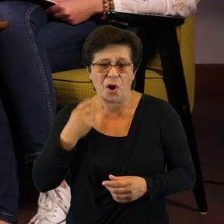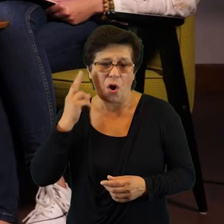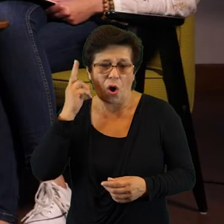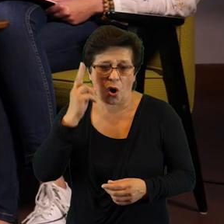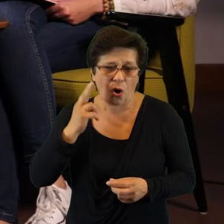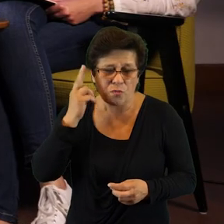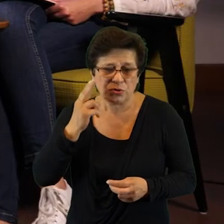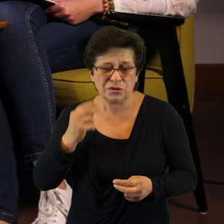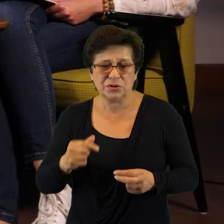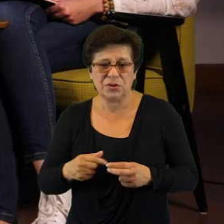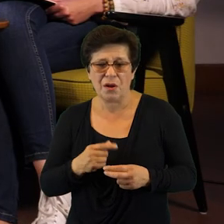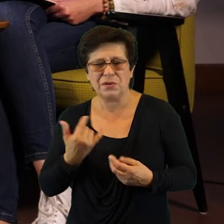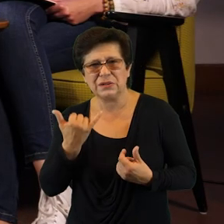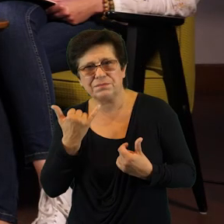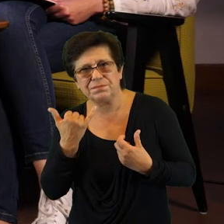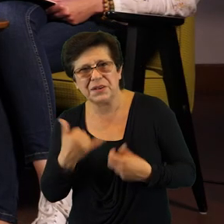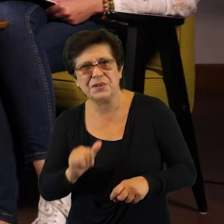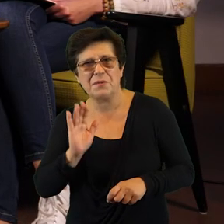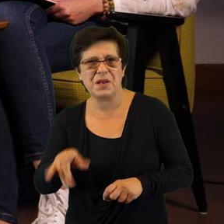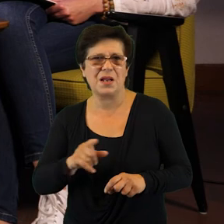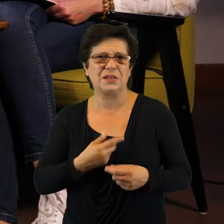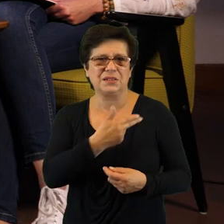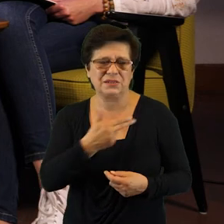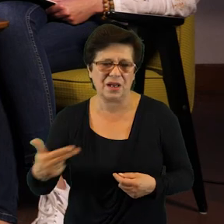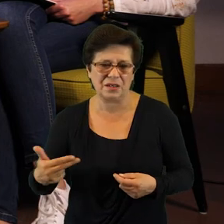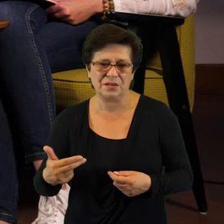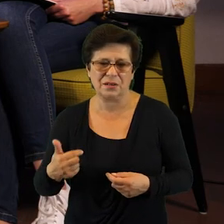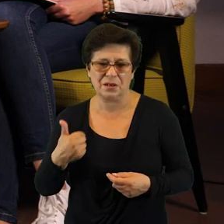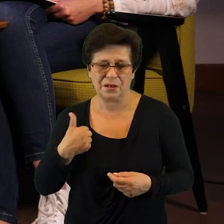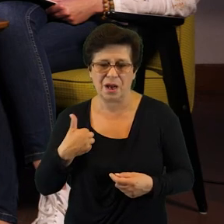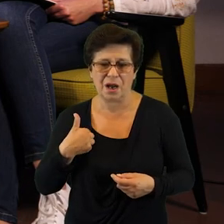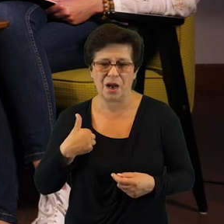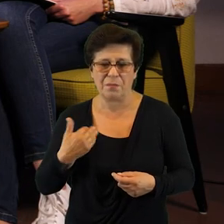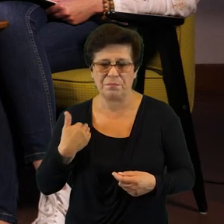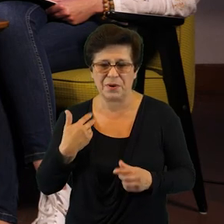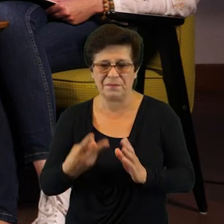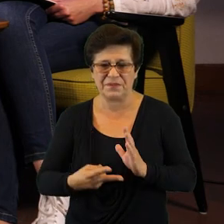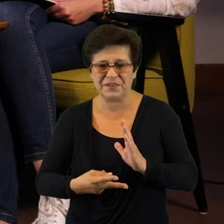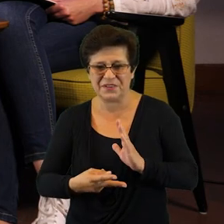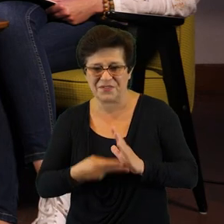od prawa do lewa poglądach. Nawiasem mówiąc, ja dwa razy brałem udział w odtworzeniu tamtych czasów.